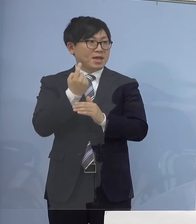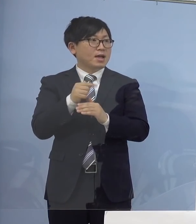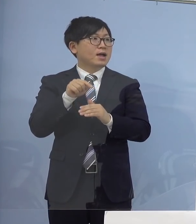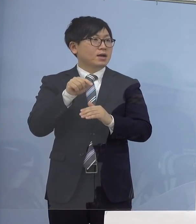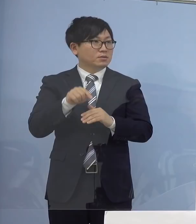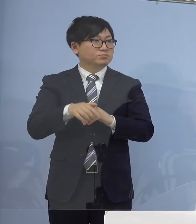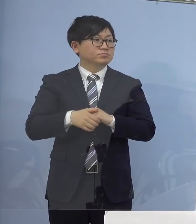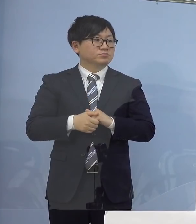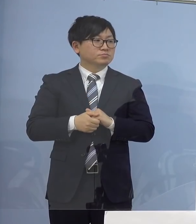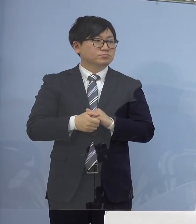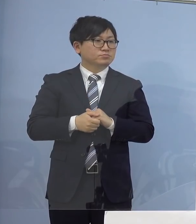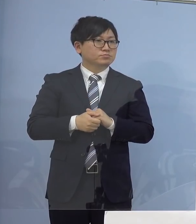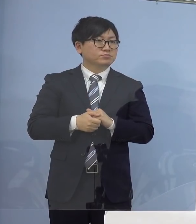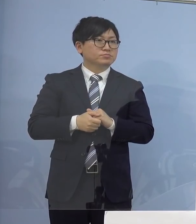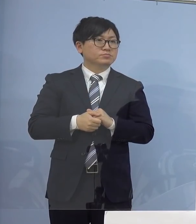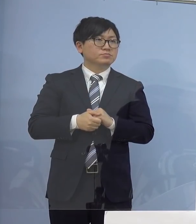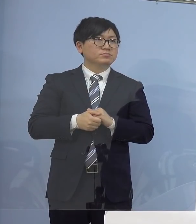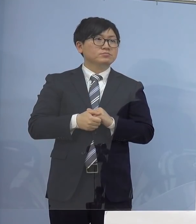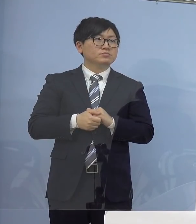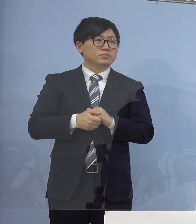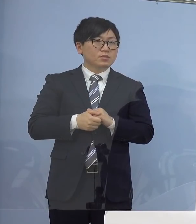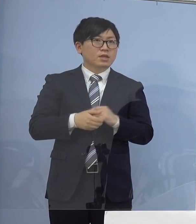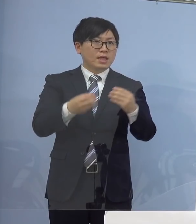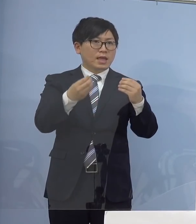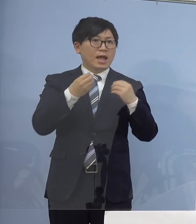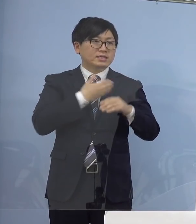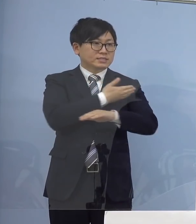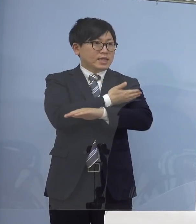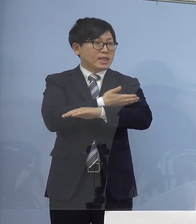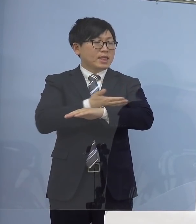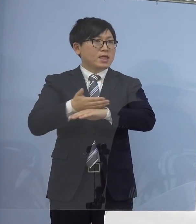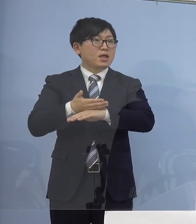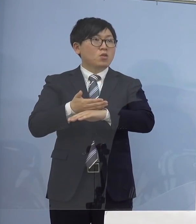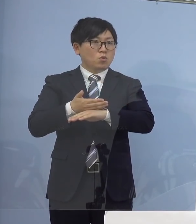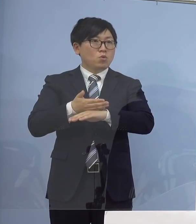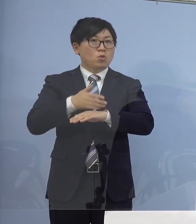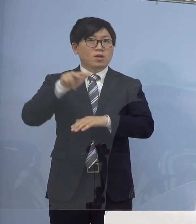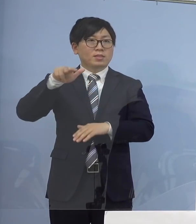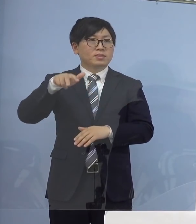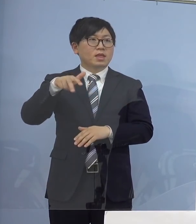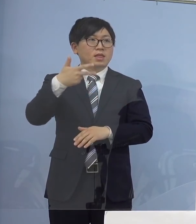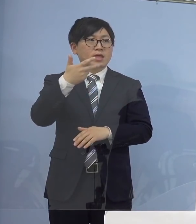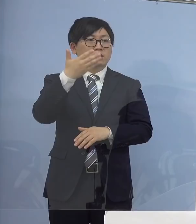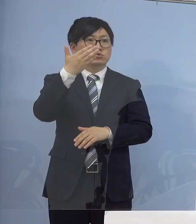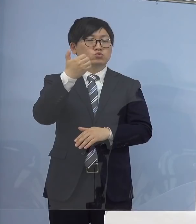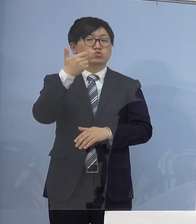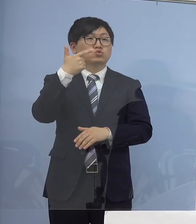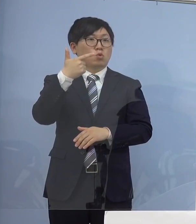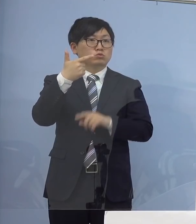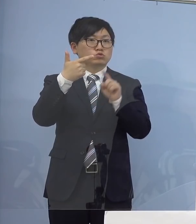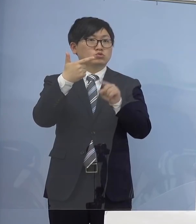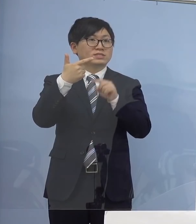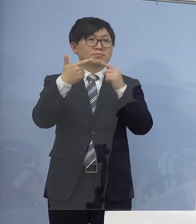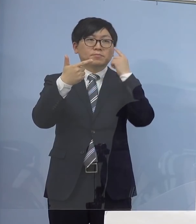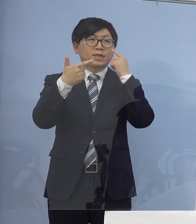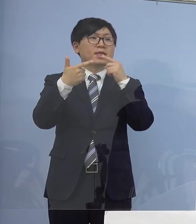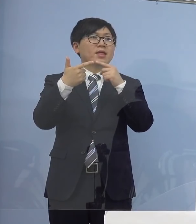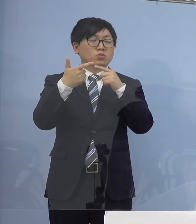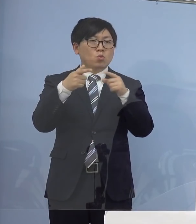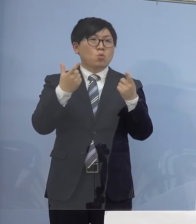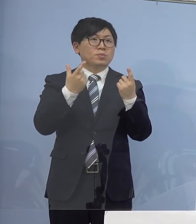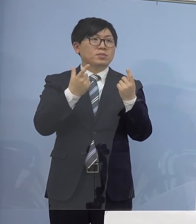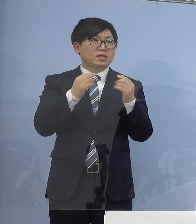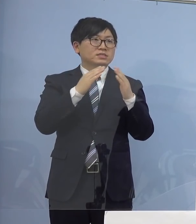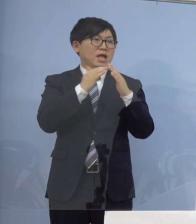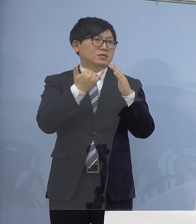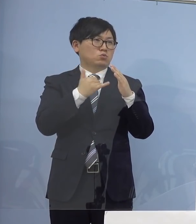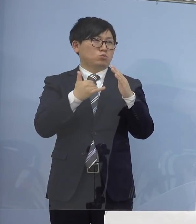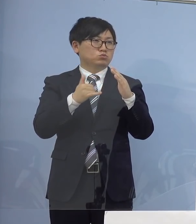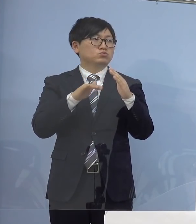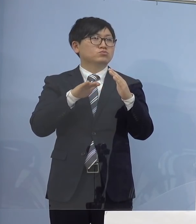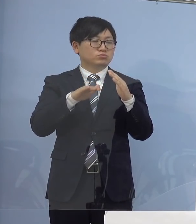感染経路についてですが 796例目の同居のご家族ということになります